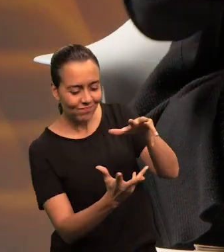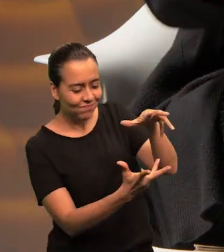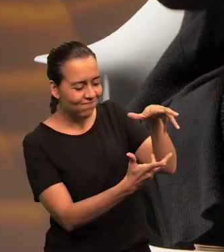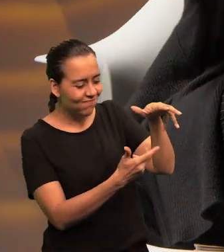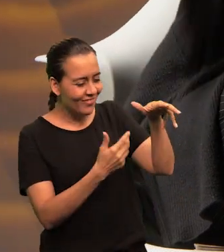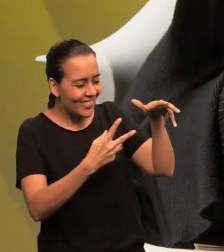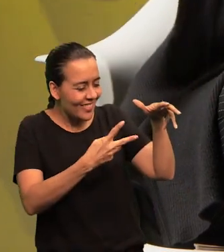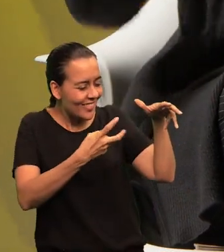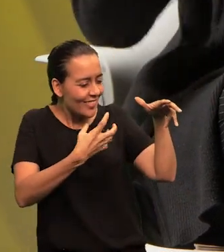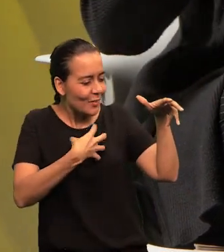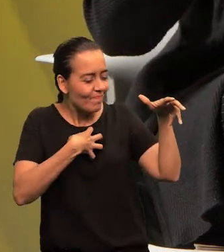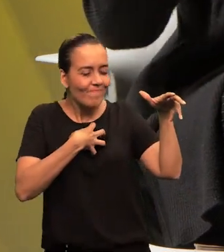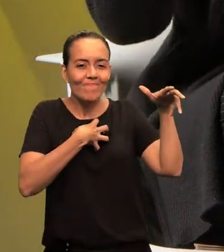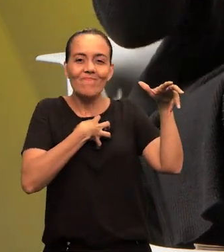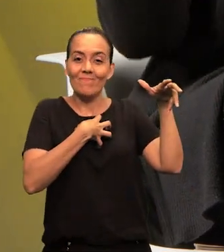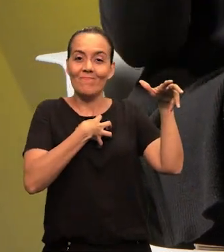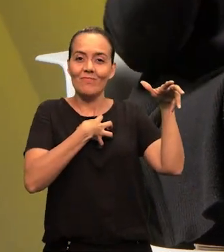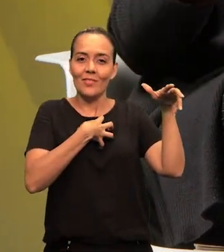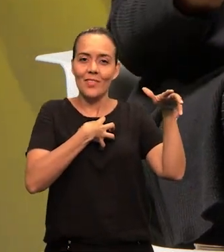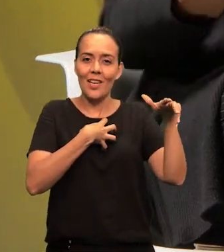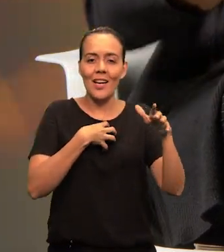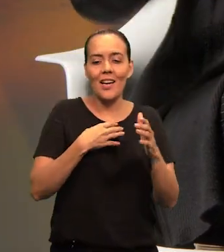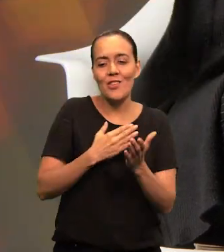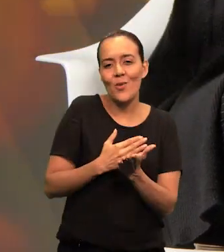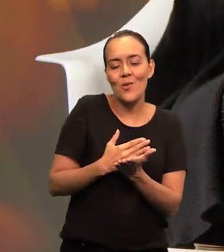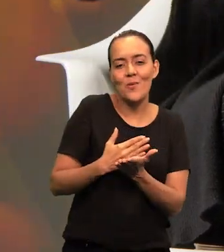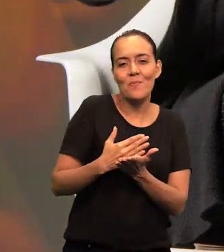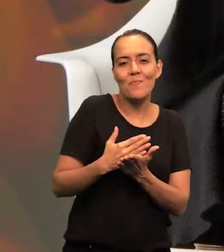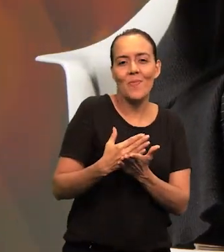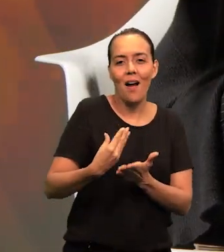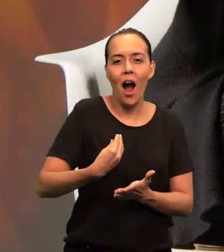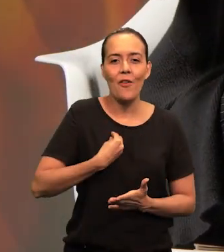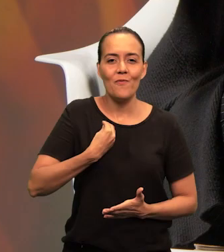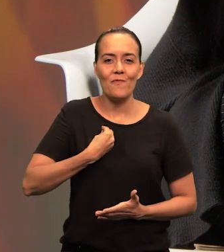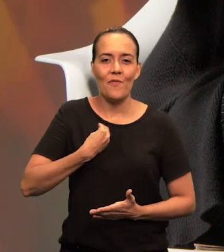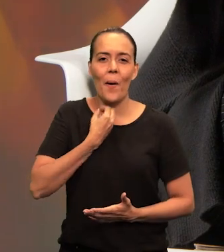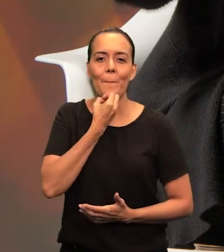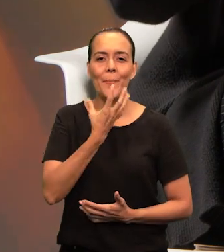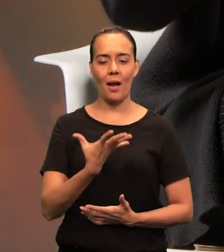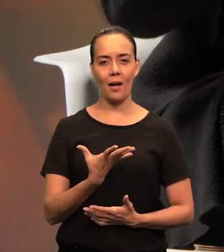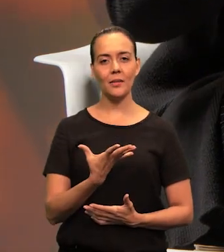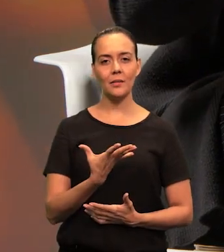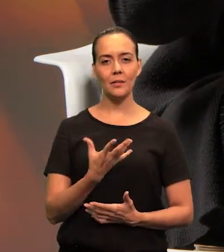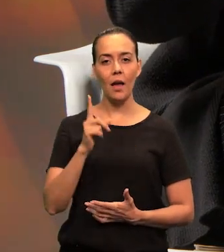O mundo te toma pelos olhos, pelos sentidos e você é movido à ação. Isso é educar.